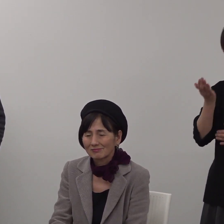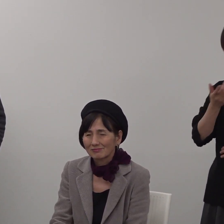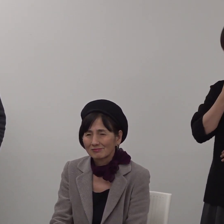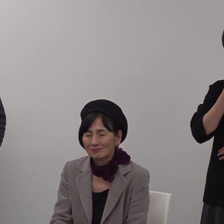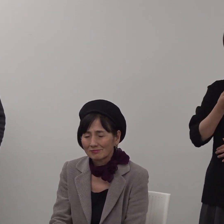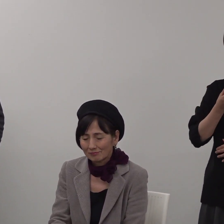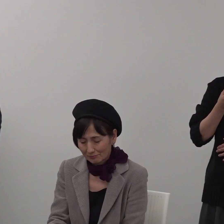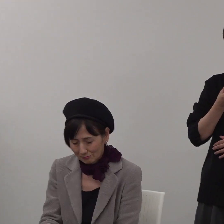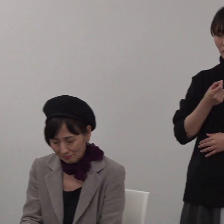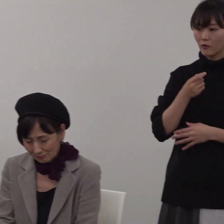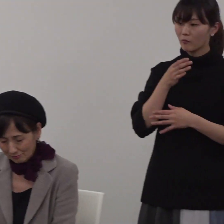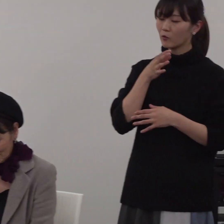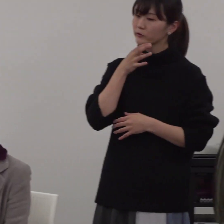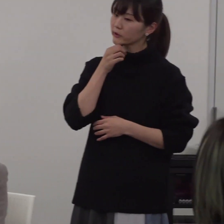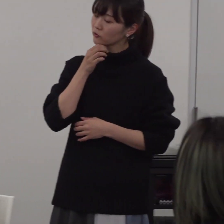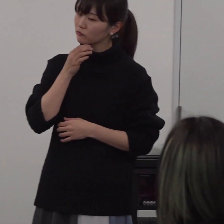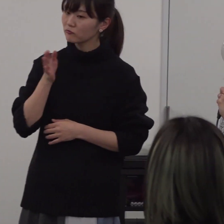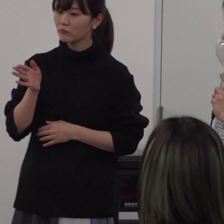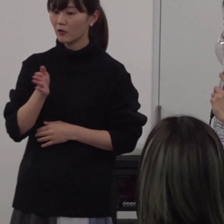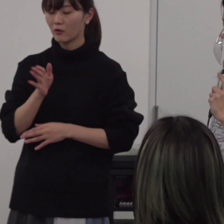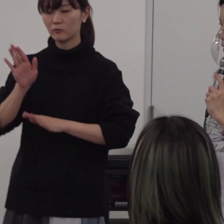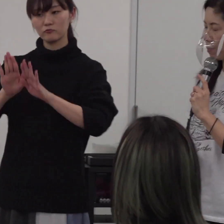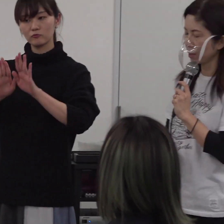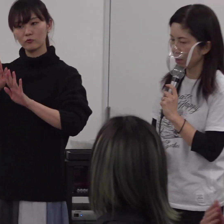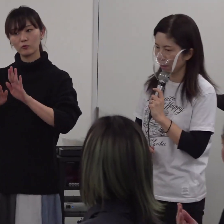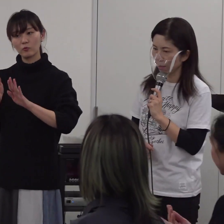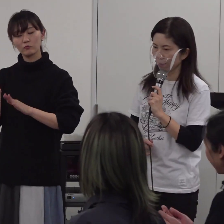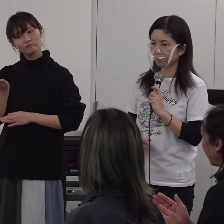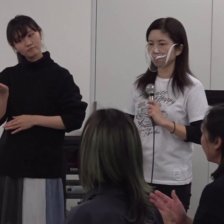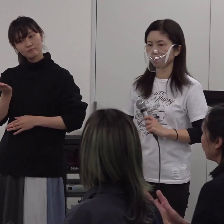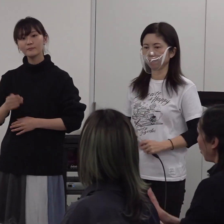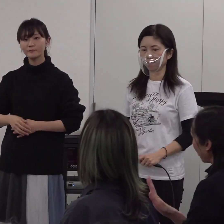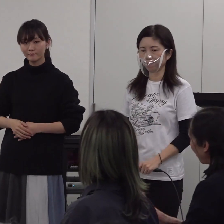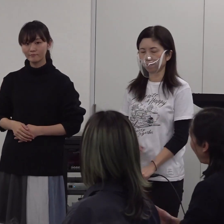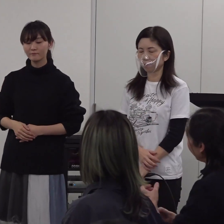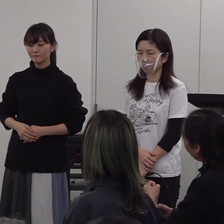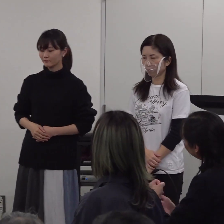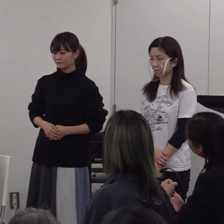いつ頃からどのような状況になられましたか